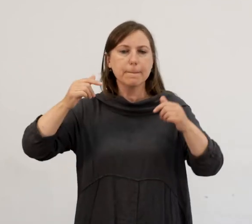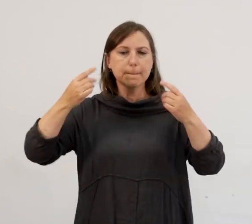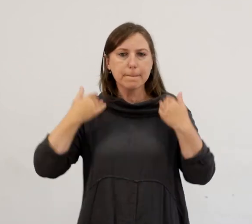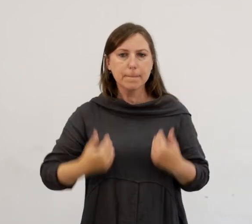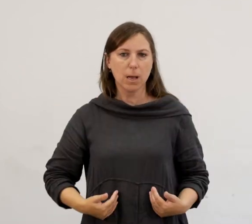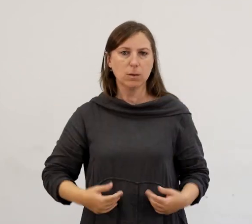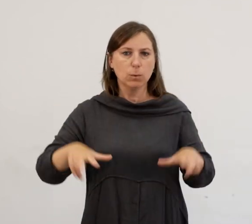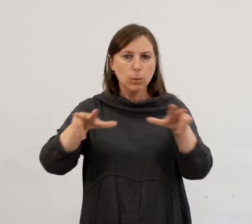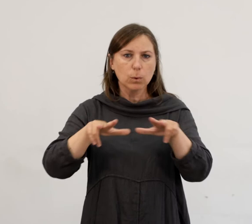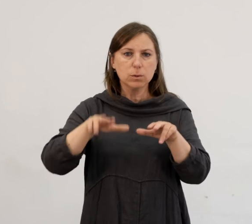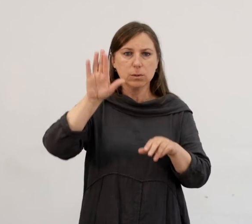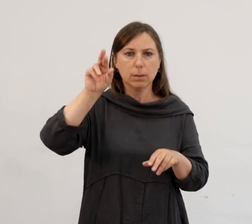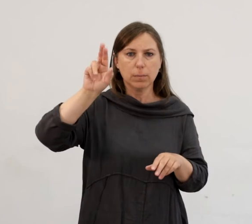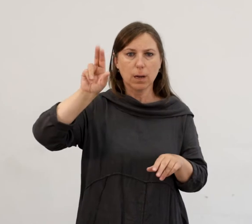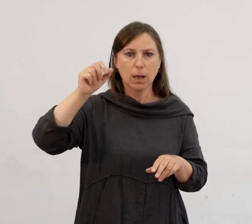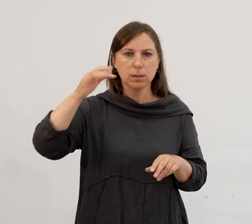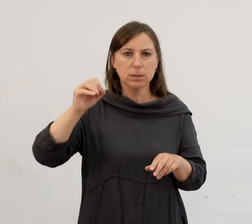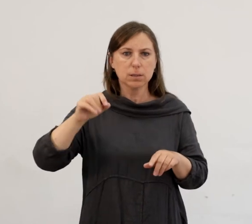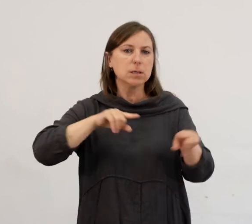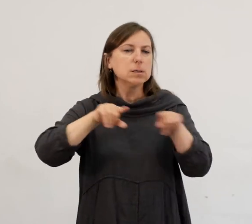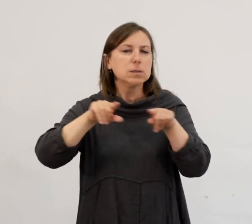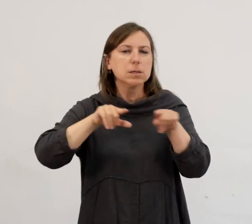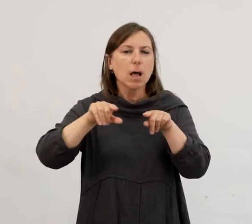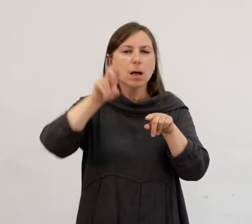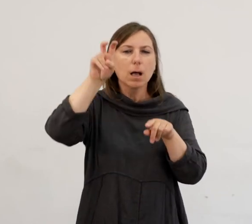Został pochowany w kościele św. Piotra i Pawła w